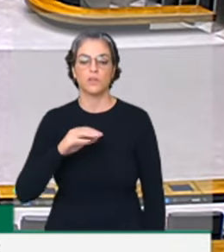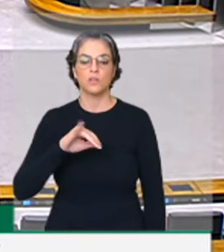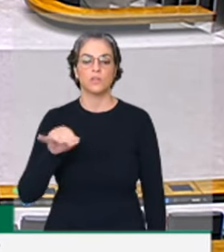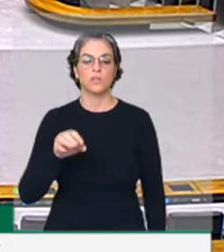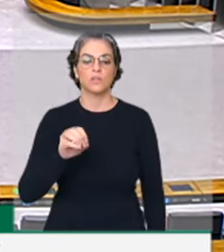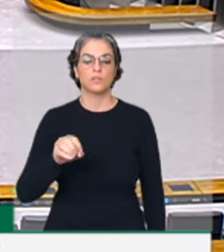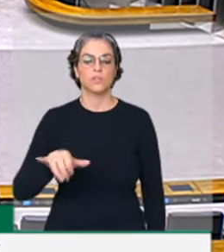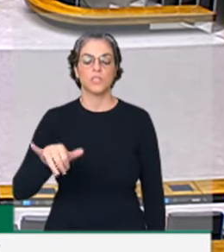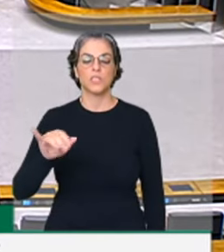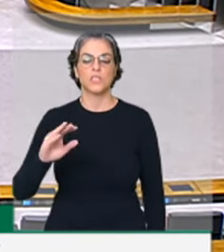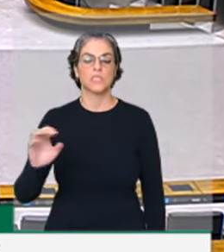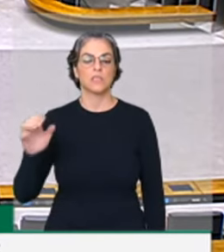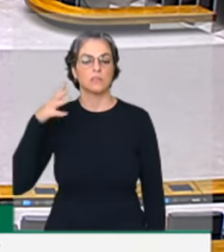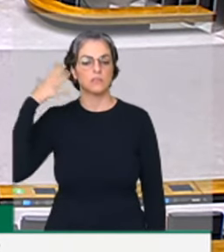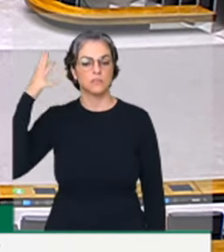ENCAMINHAR A FAVOR... DEPUTADO